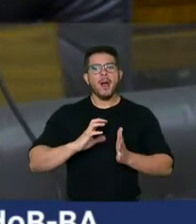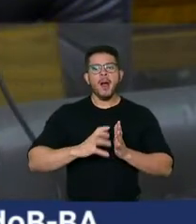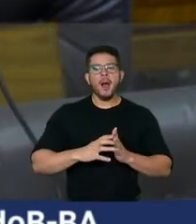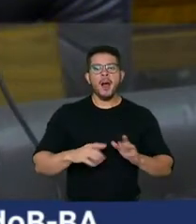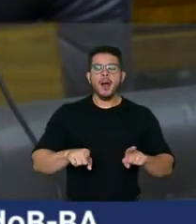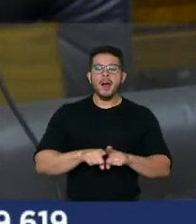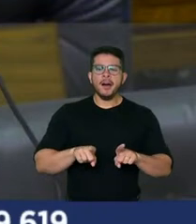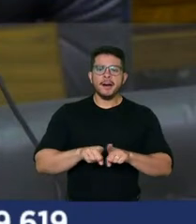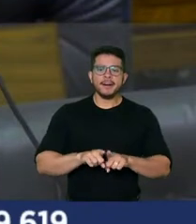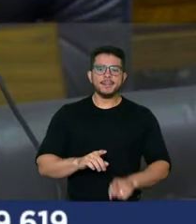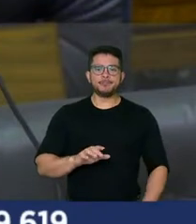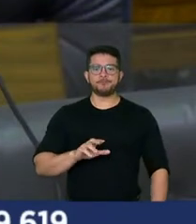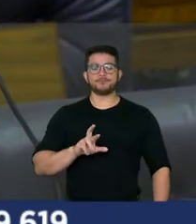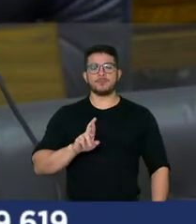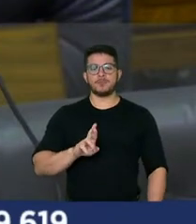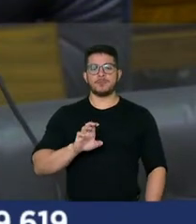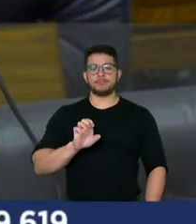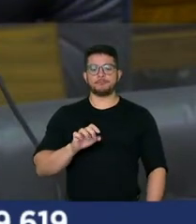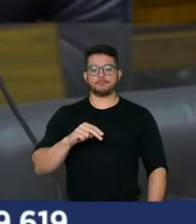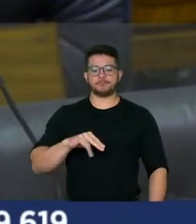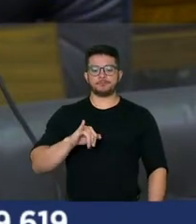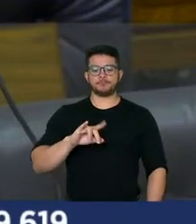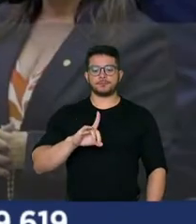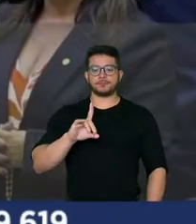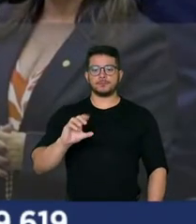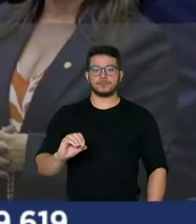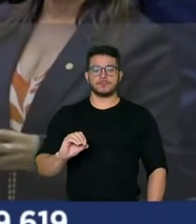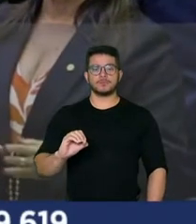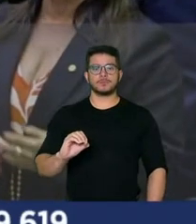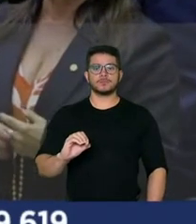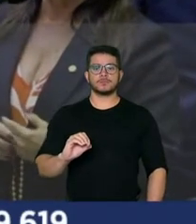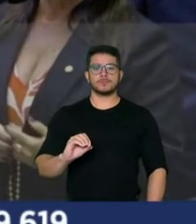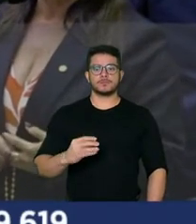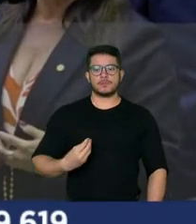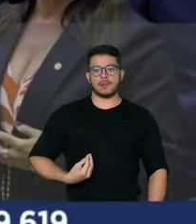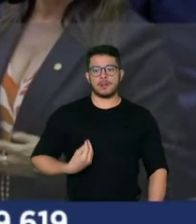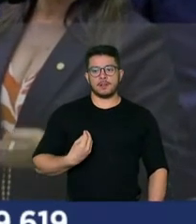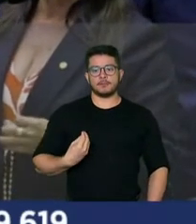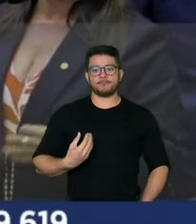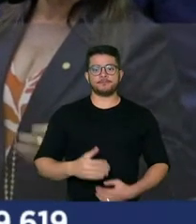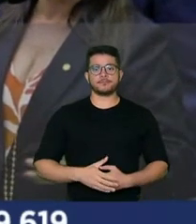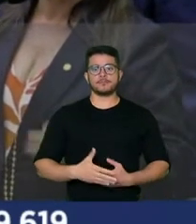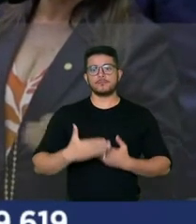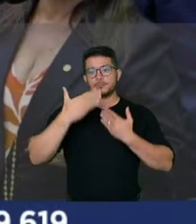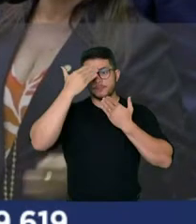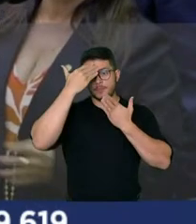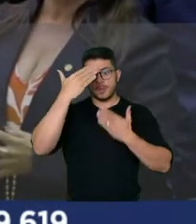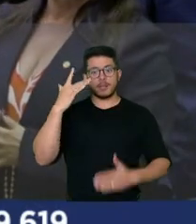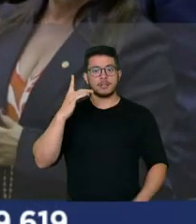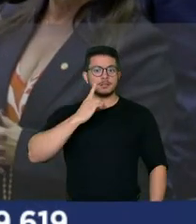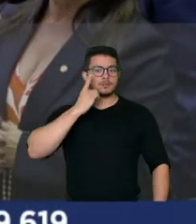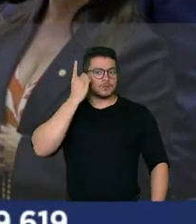DEPUTADO RENILDO CALHEIROS ESTÃO AQUI NESSE MOMENTO EM PLENÁRIO... GOSTARIA MUITO DE AGRADECER... O DEPUTADO ARTHUR LIRA... QUE FOI FIADOR DESSAS